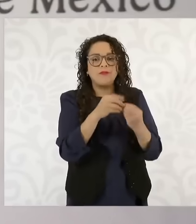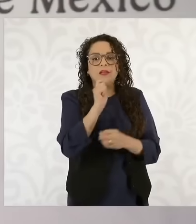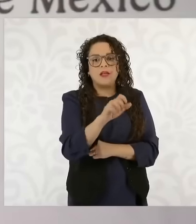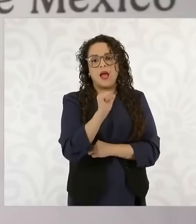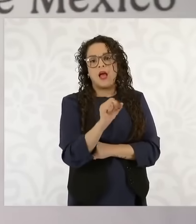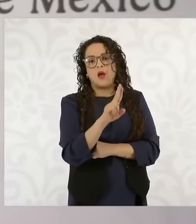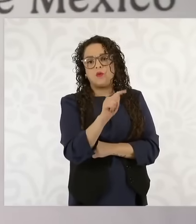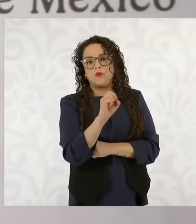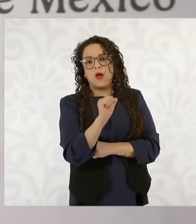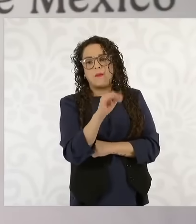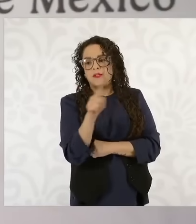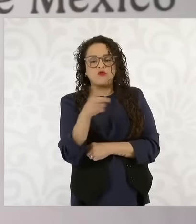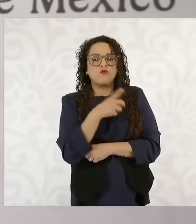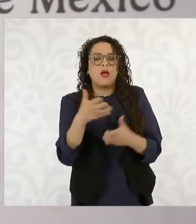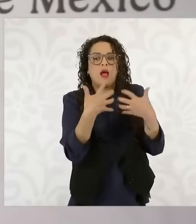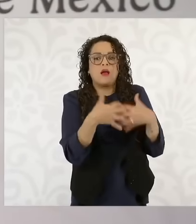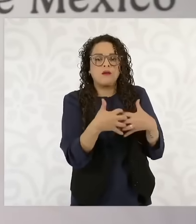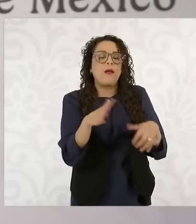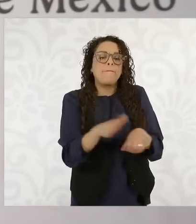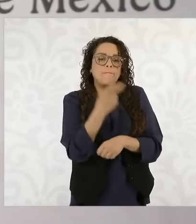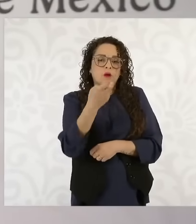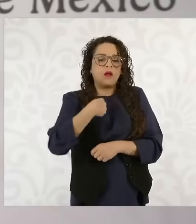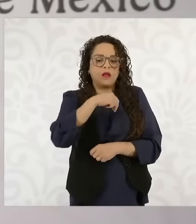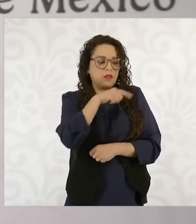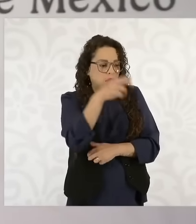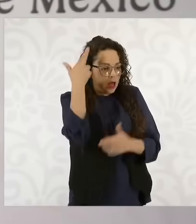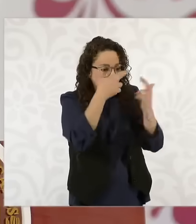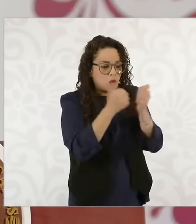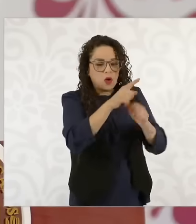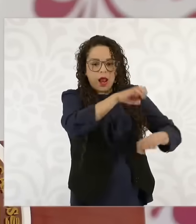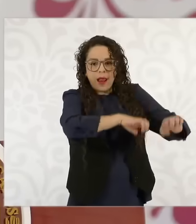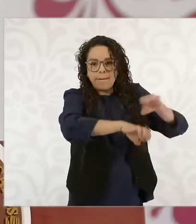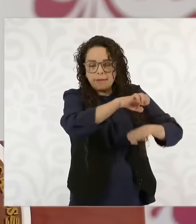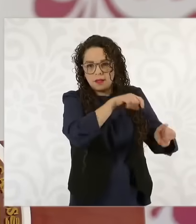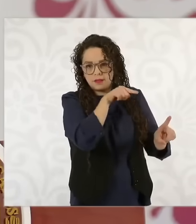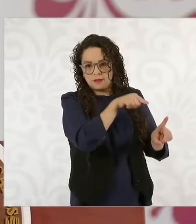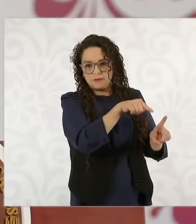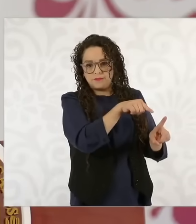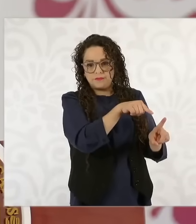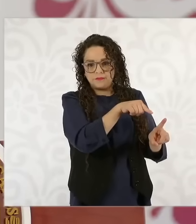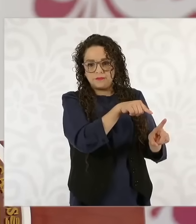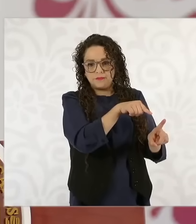le hemos dicho a la empresa o bueno, funciona a través de una línea de autasto con la generación.